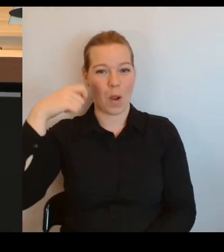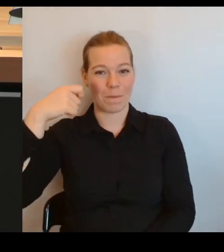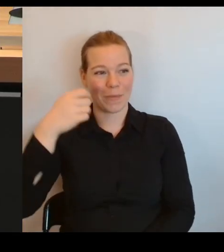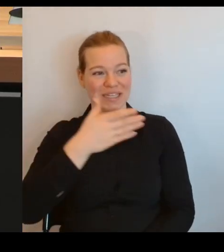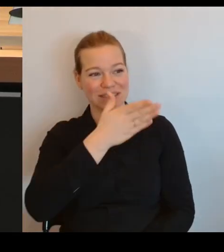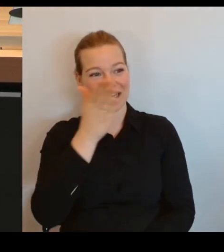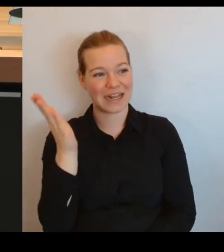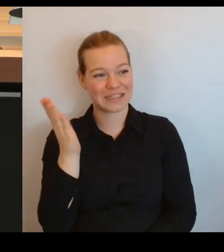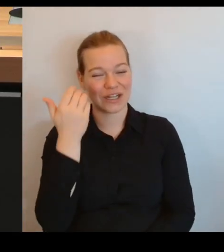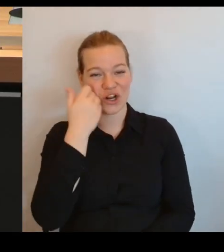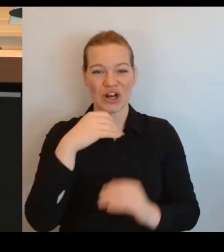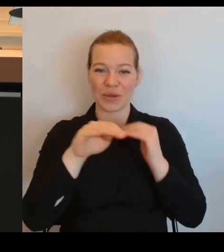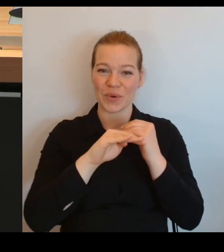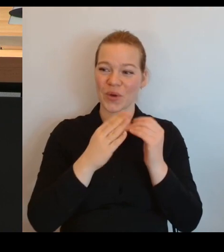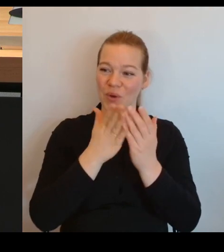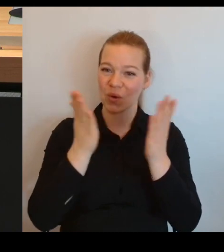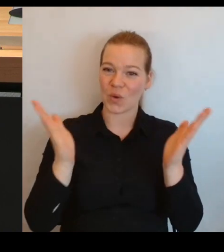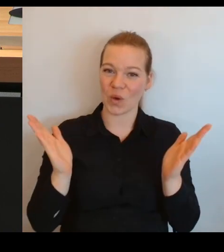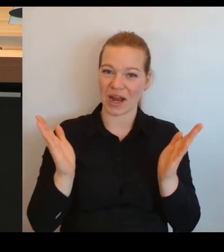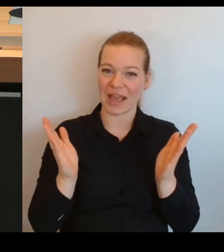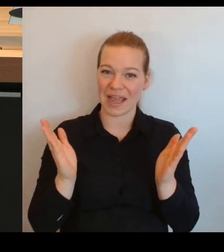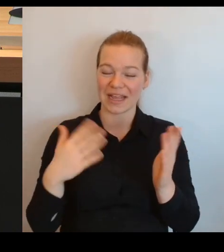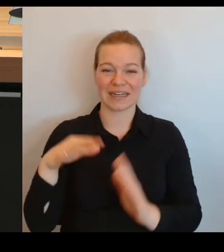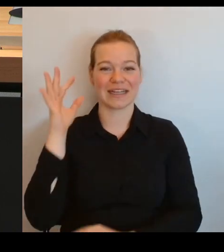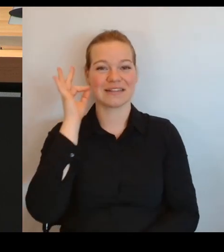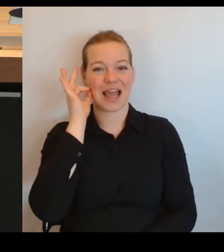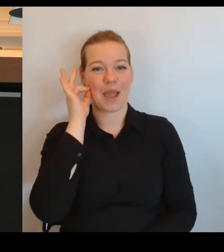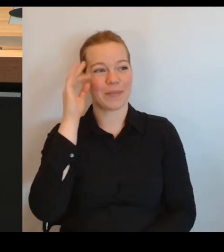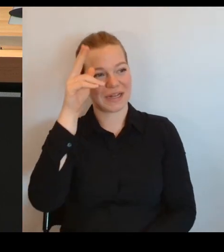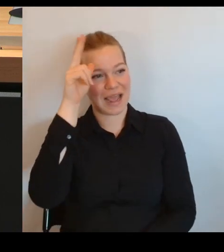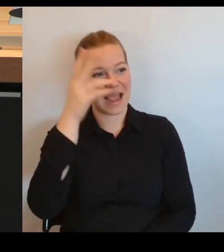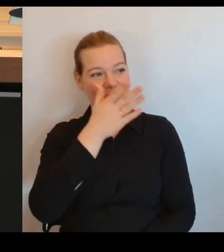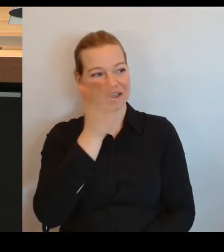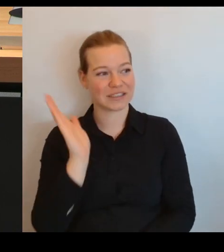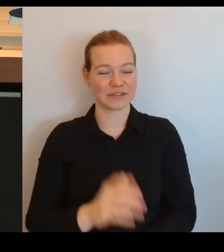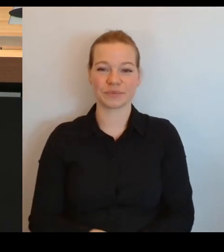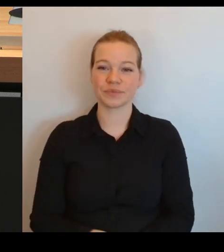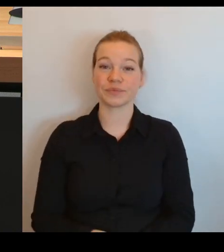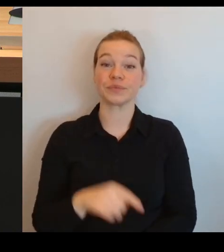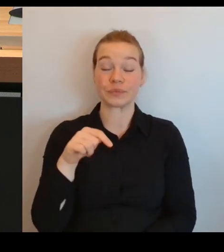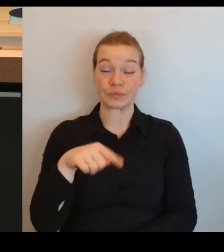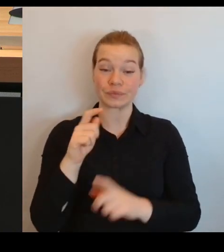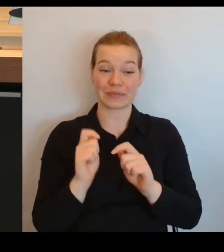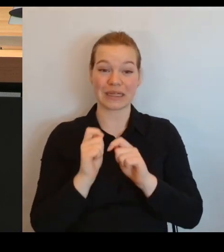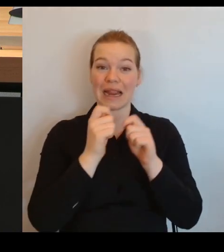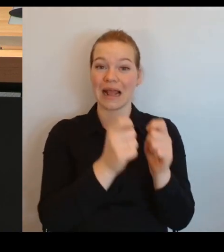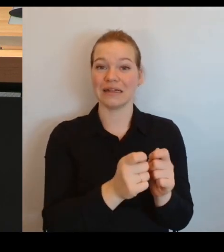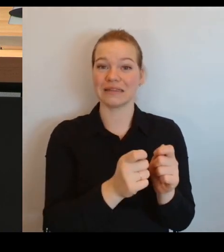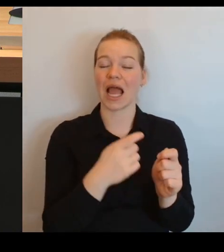Wir wollen mit diesem Antrag Verbesserungen für Menschen erreichen, die pflegebedürftig sind, aber nicht über ausreichend Geld